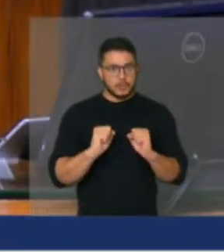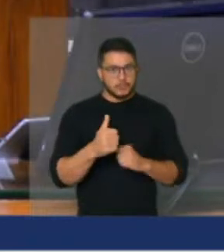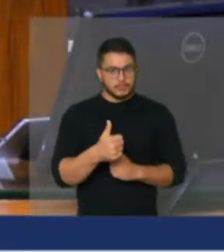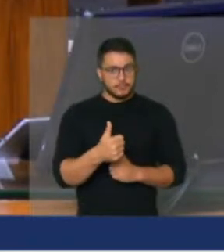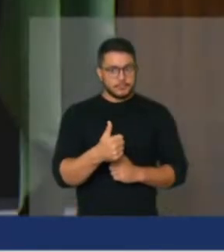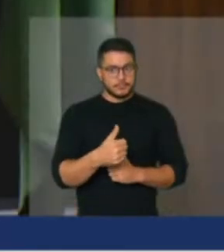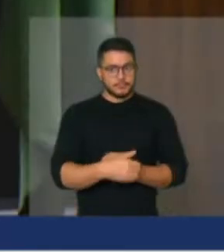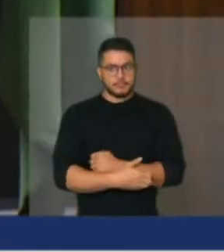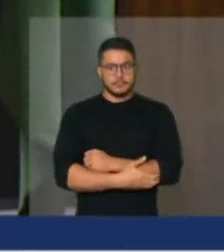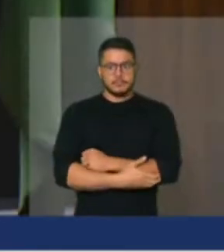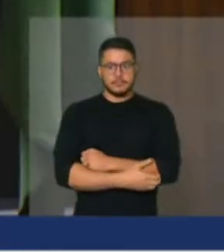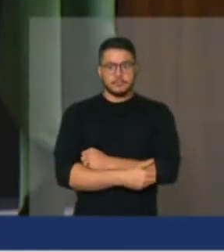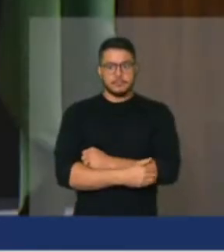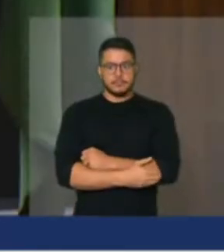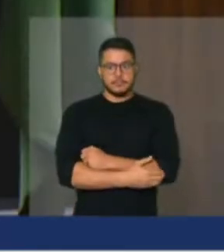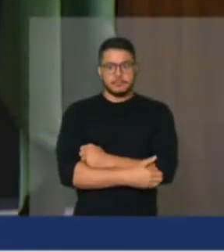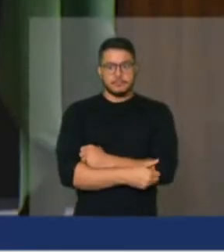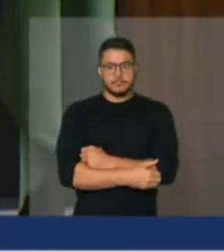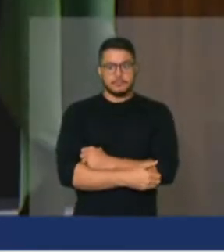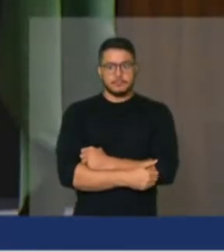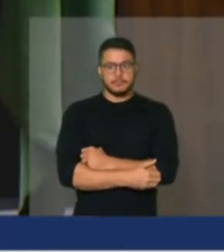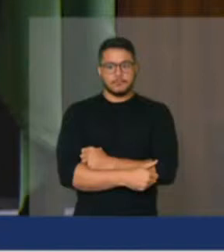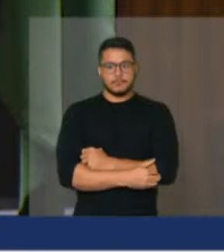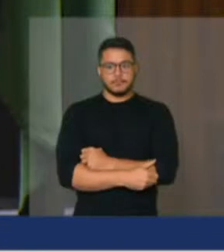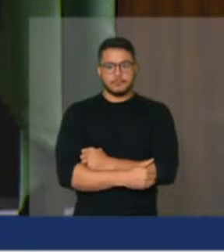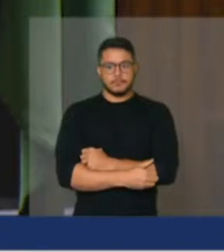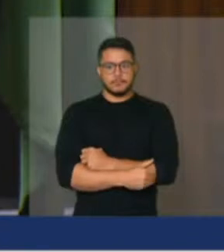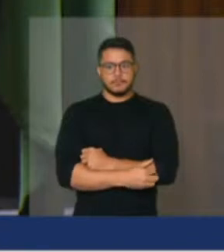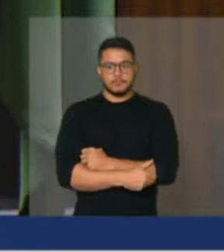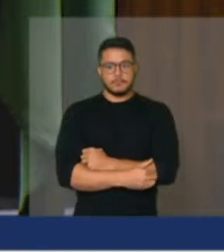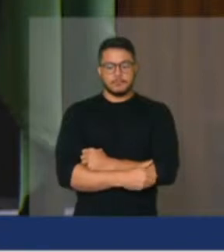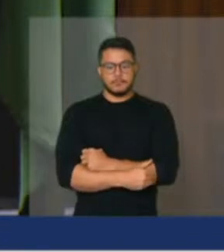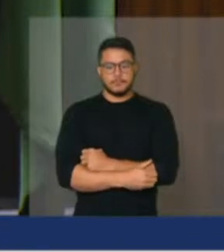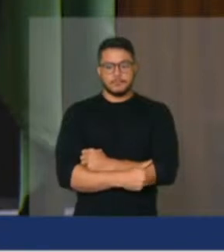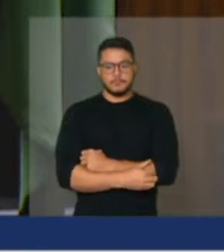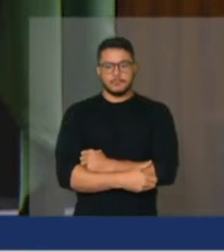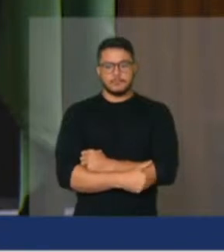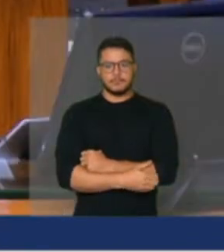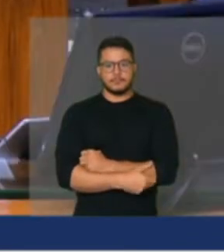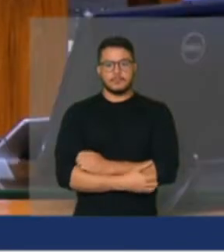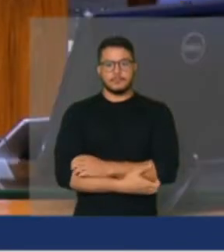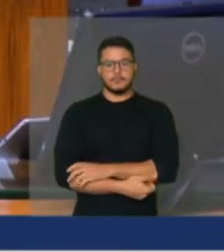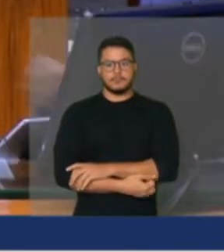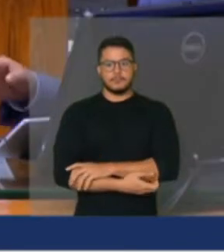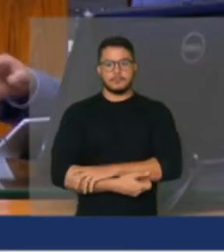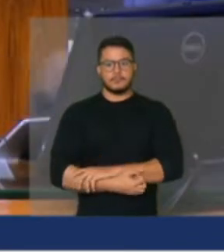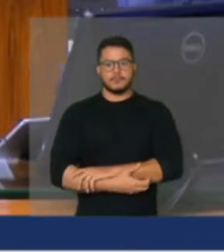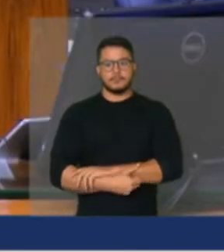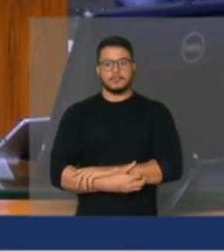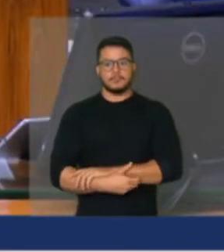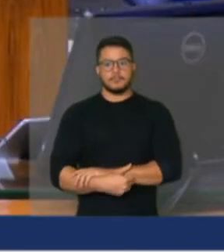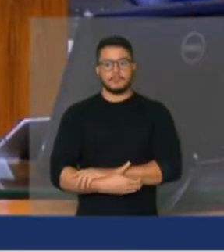BEM? ALGUM PROBLEMA OU NÃO? OK, O PSB É SIM. [DEPUTADA]: PARA ORIENTAR, SENHOR PRESIDENTE. PRESIDENTE, PARA ORIENTAR. DEPUTADA ÂNGELA